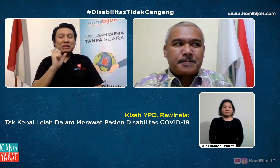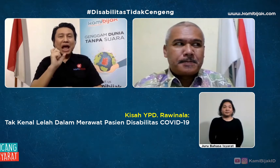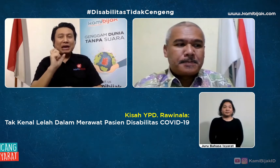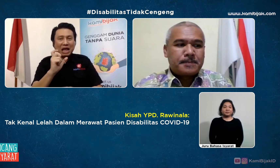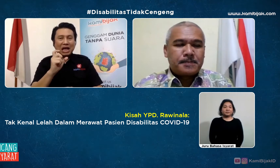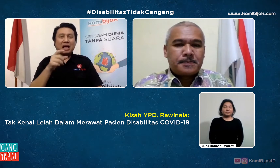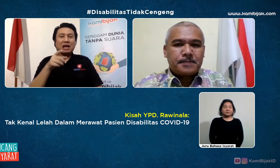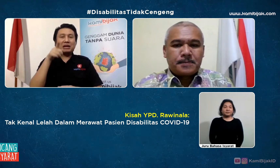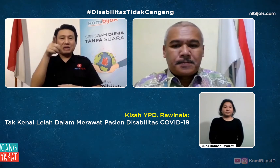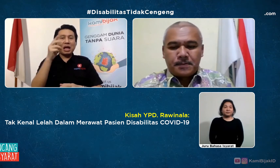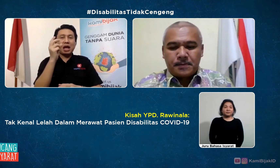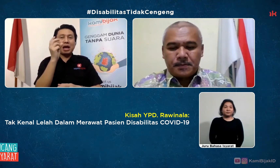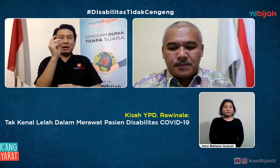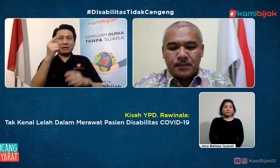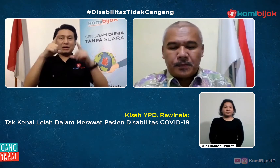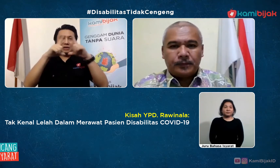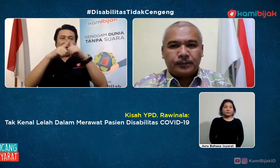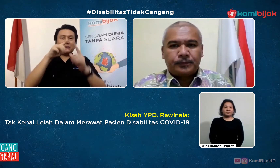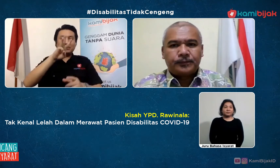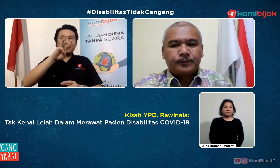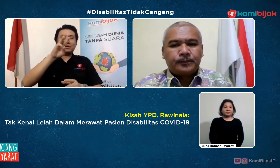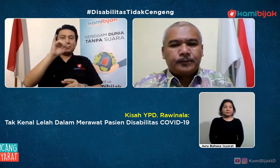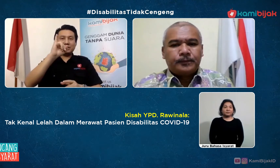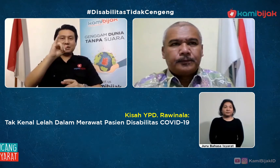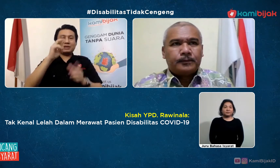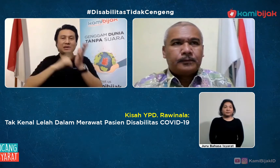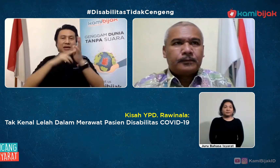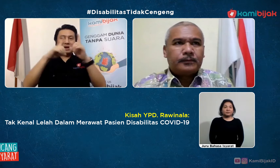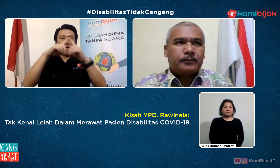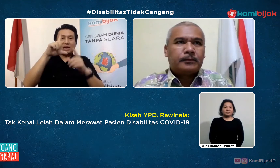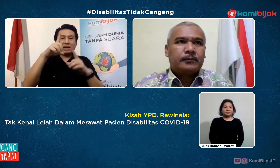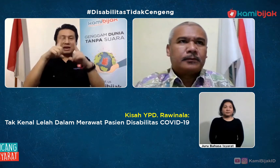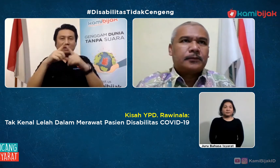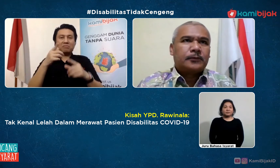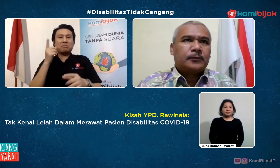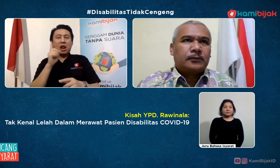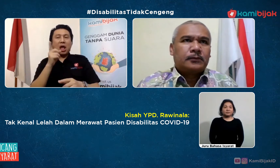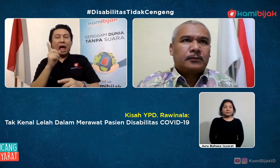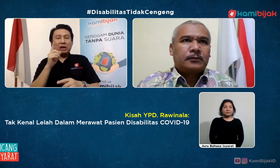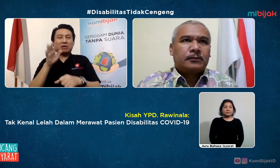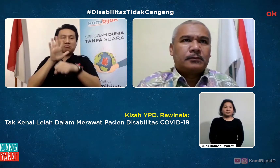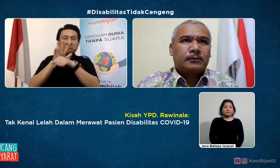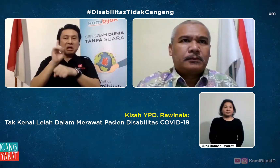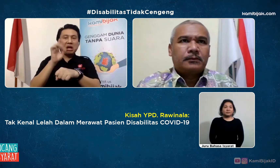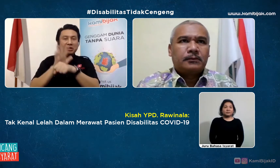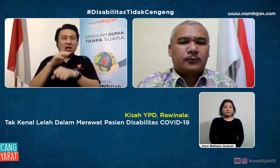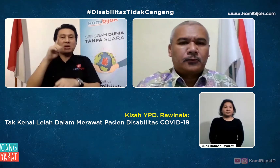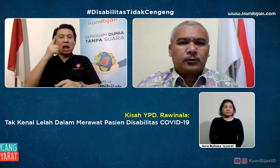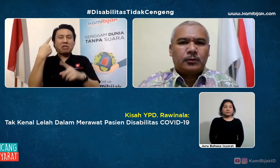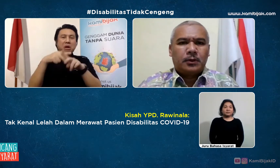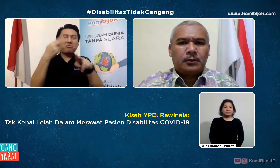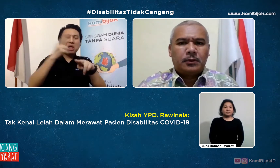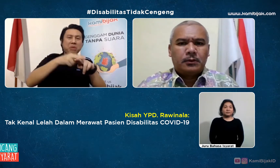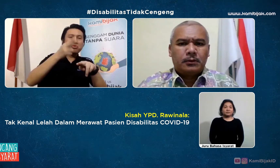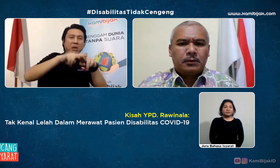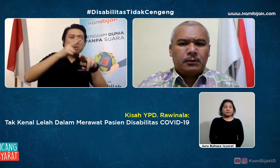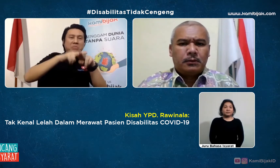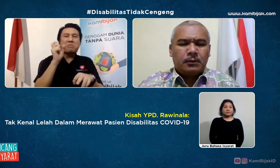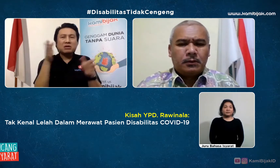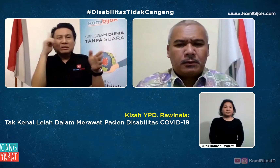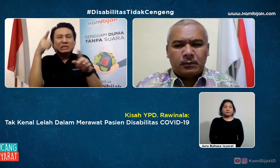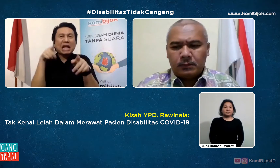Bagaimana strategi yang dilakukan Rawinala saat adanya pandemi covid-19 ini,